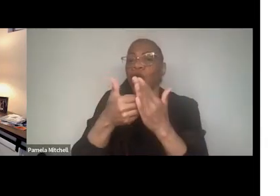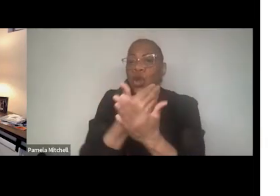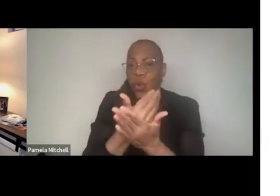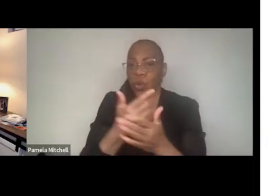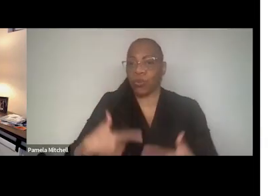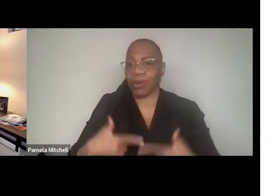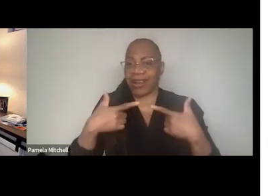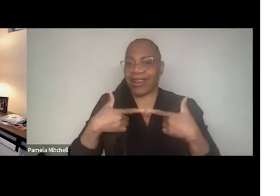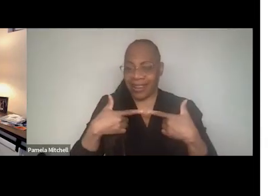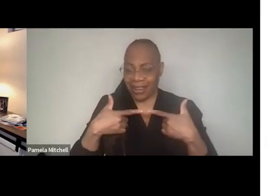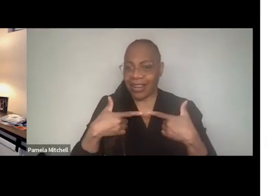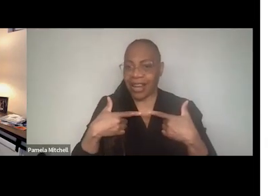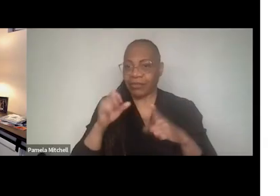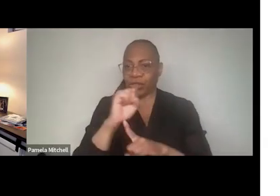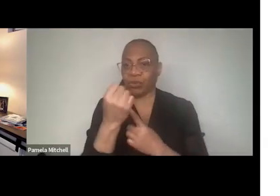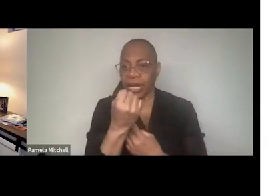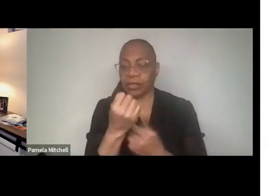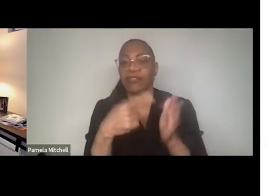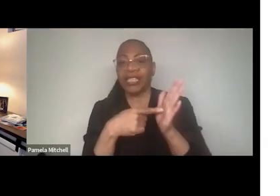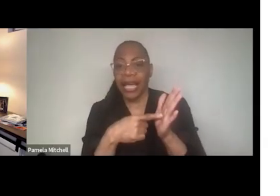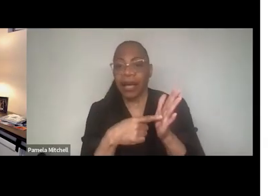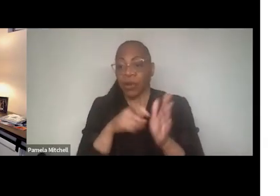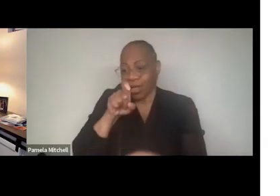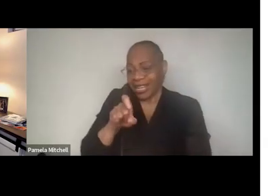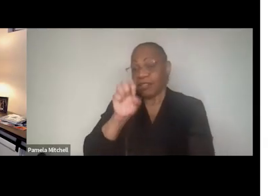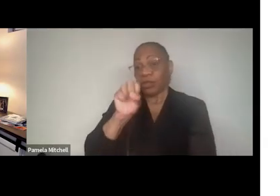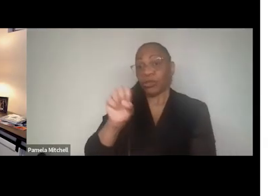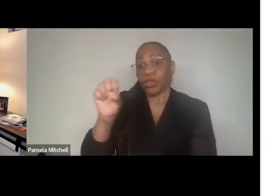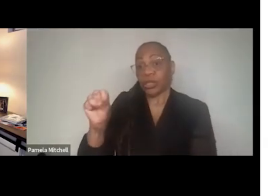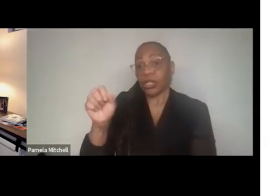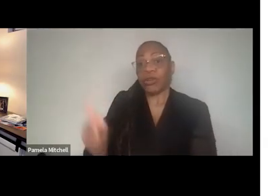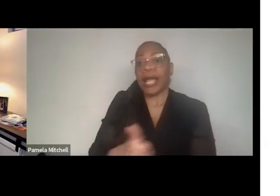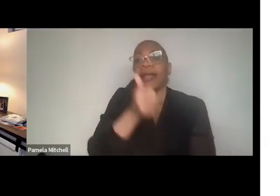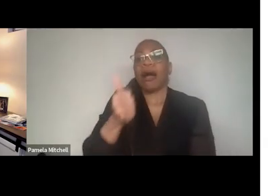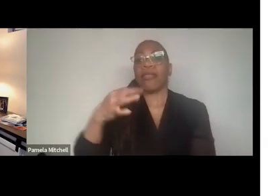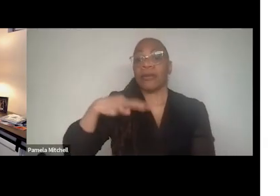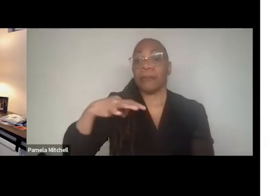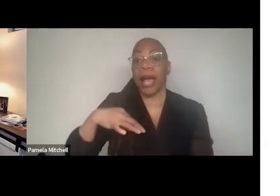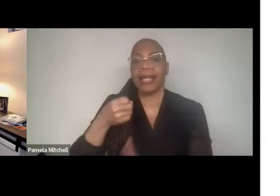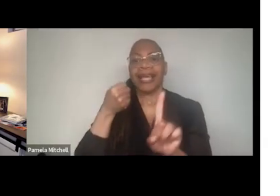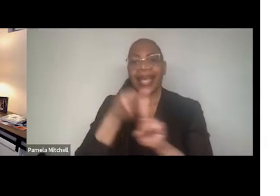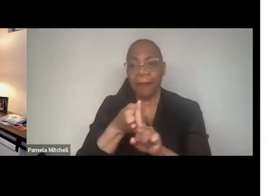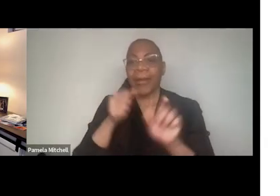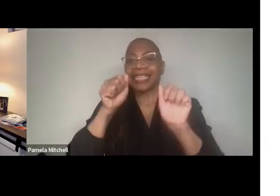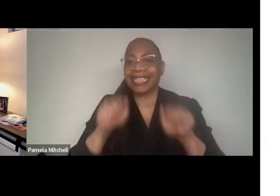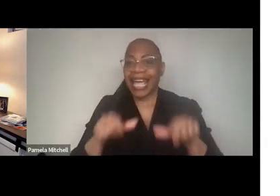de seguridad social y otros beneficios, estos impactos pueden durar toda la vida,